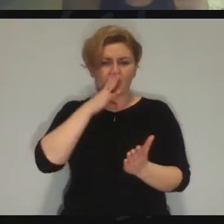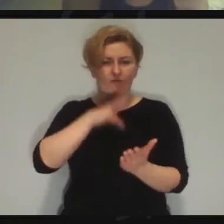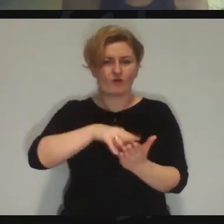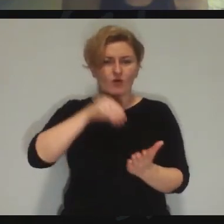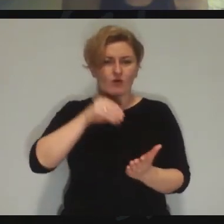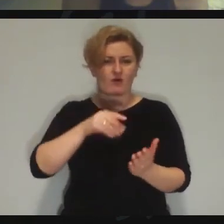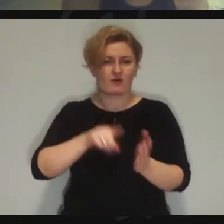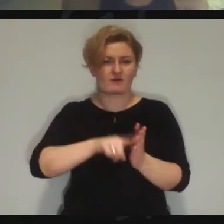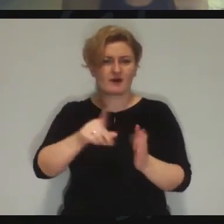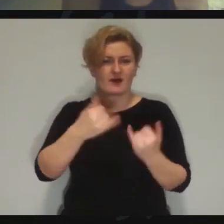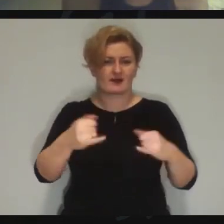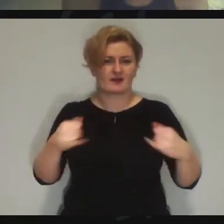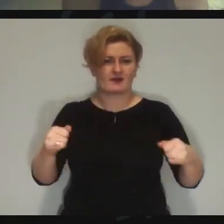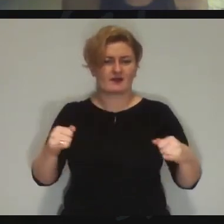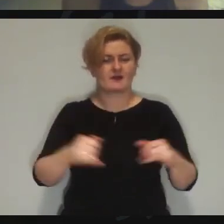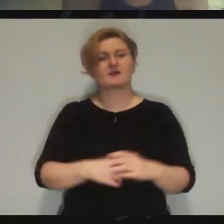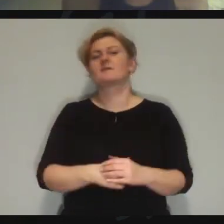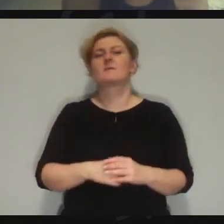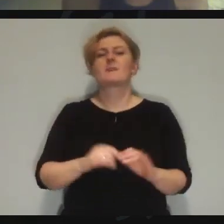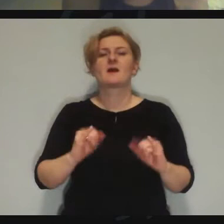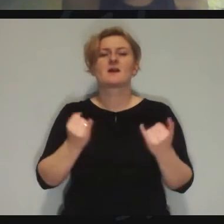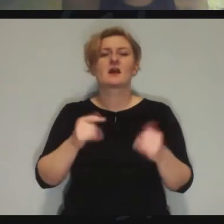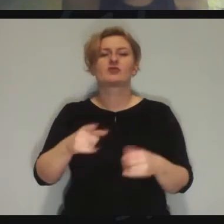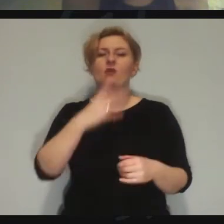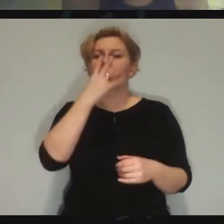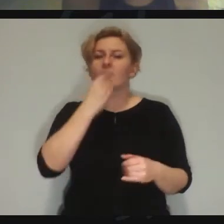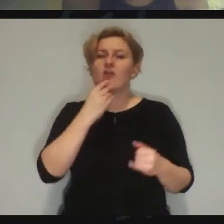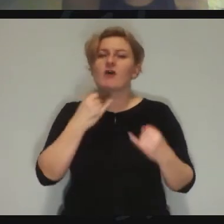Jak to wygląda w innych krajach?